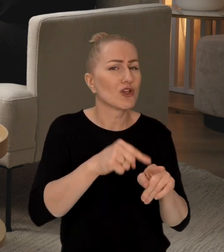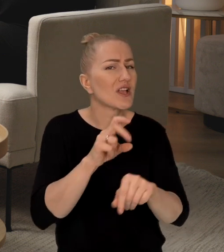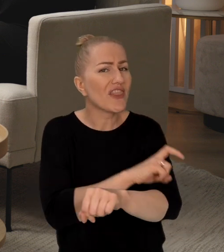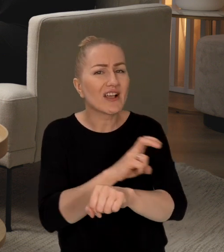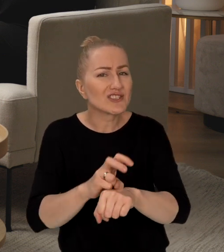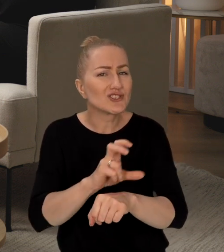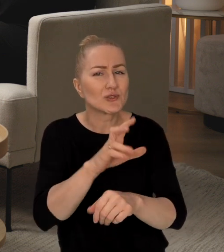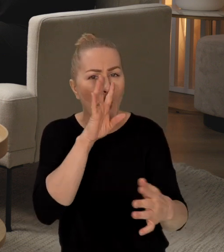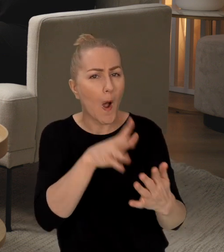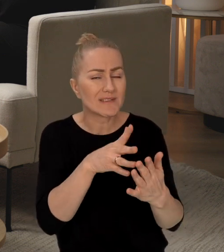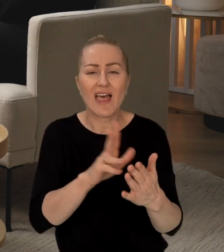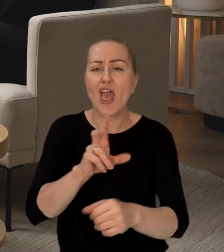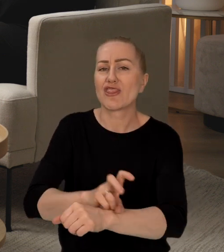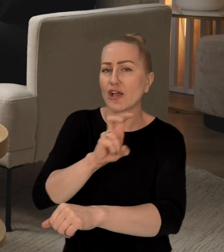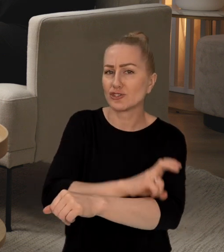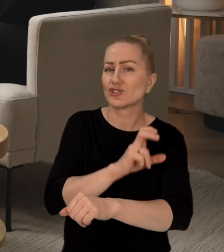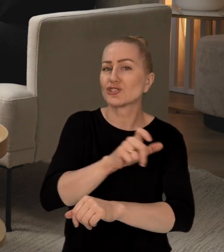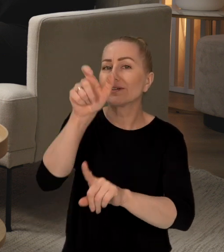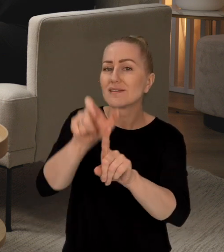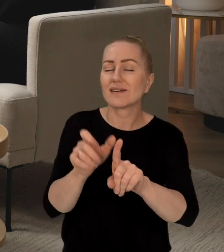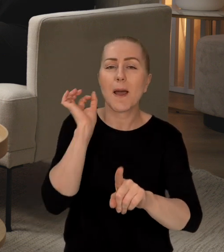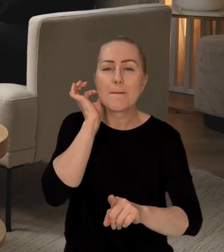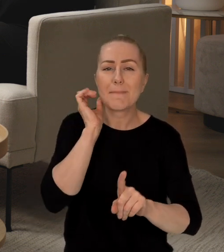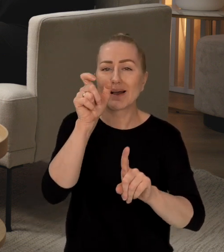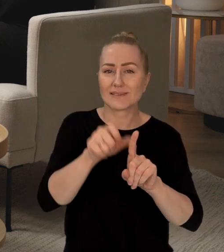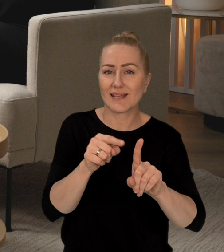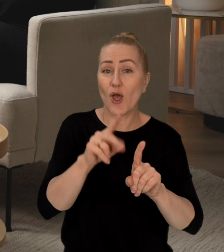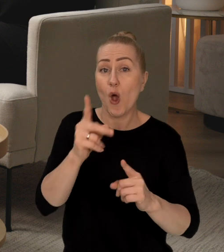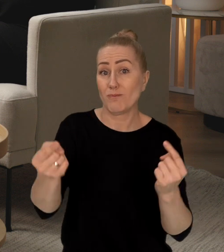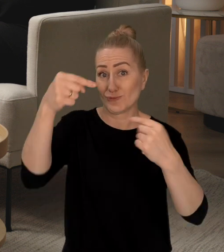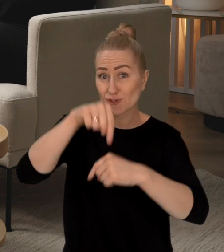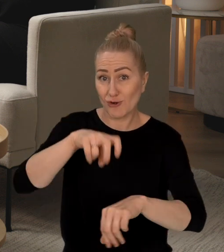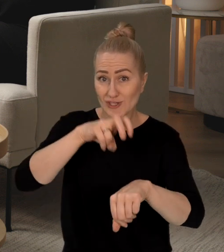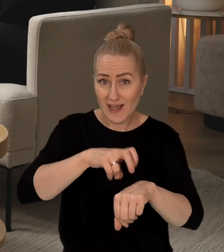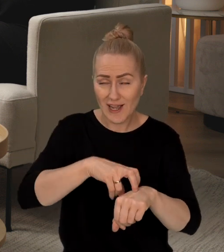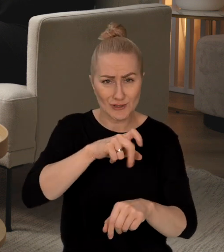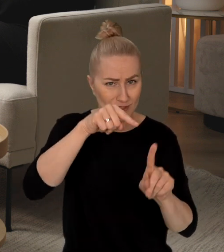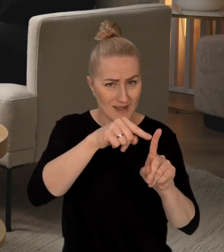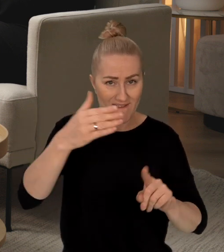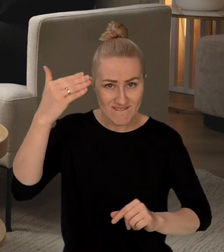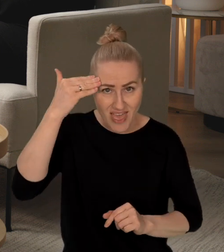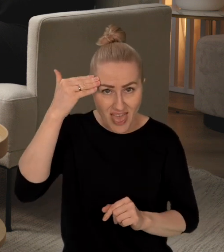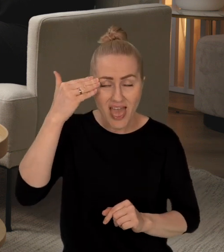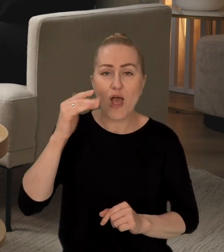W sensie technicznym przede wszystkim, żeby ta pacjentka, która przychodzi, wiedziała, czego może się spodziewać.